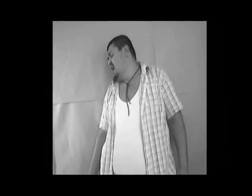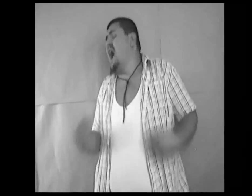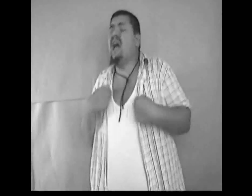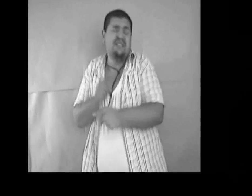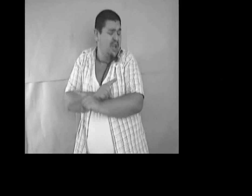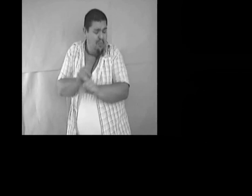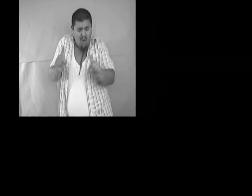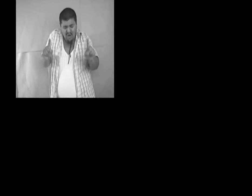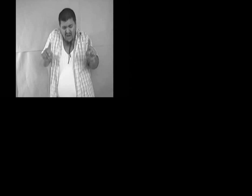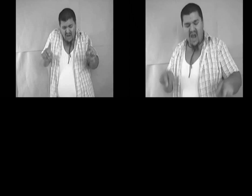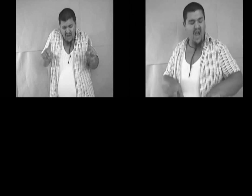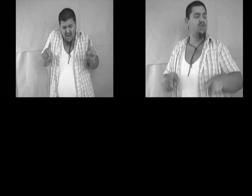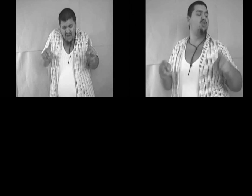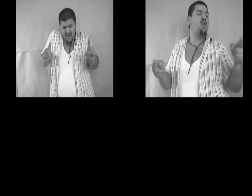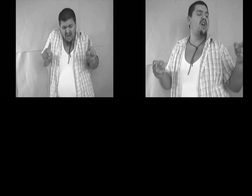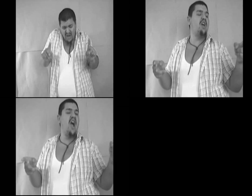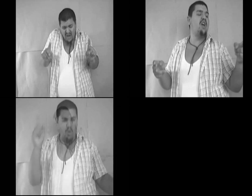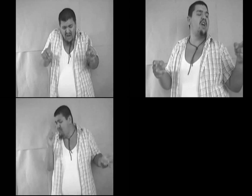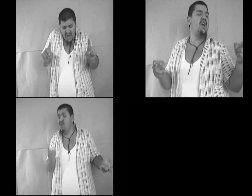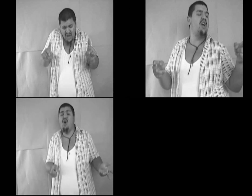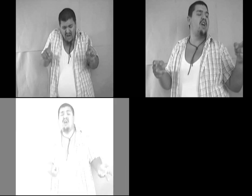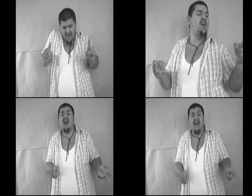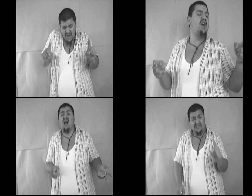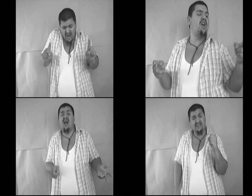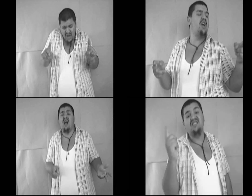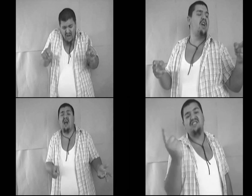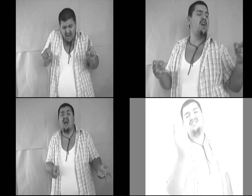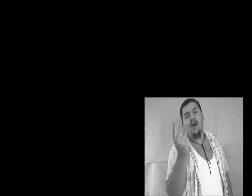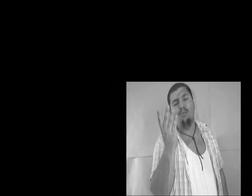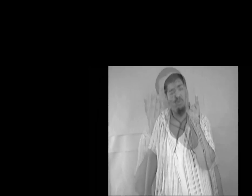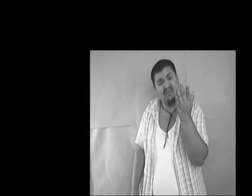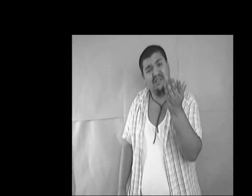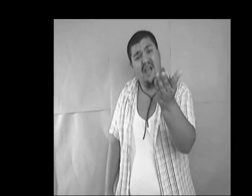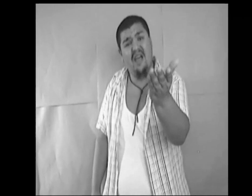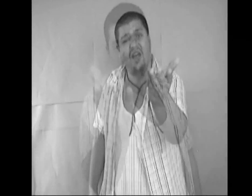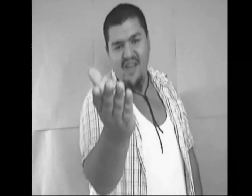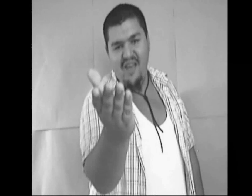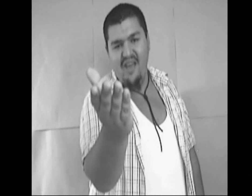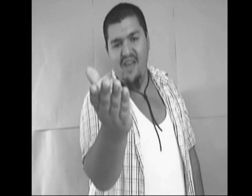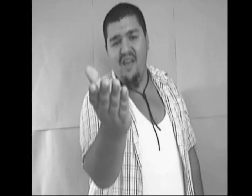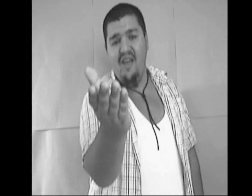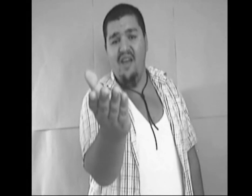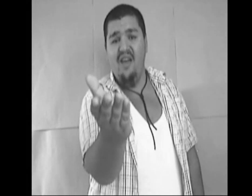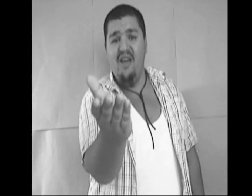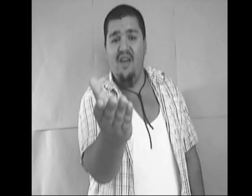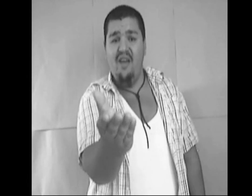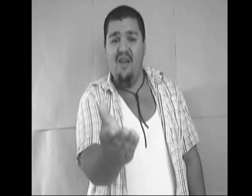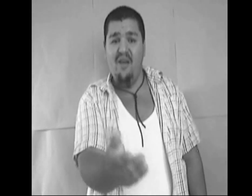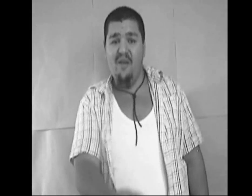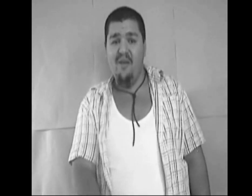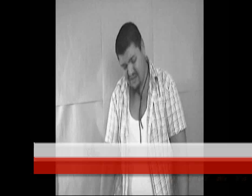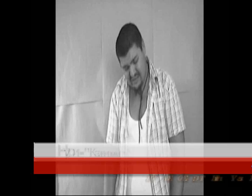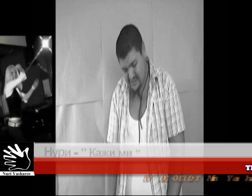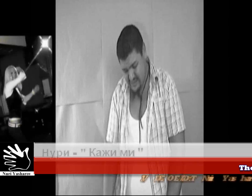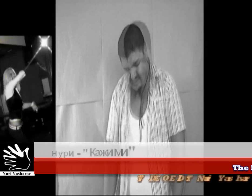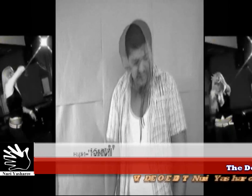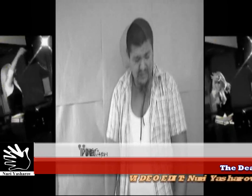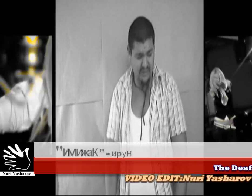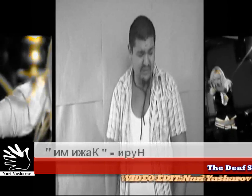аз немога с друга мога само с теб Can another you can only